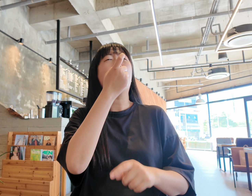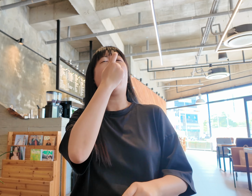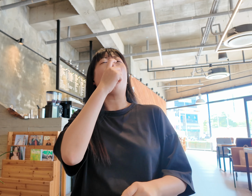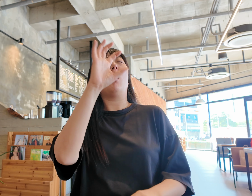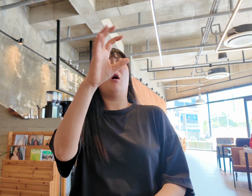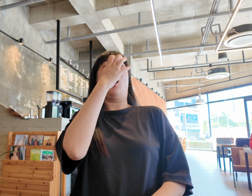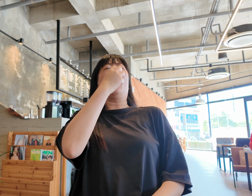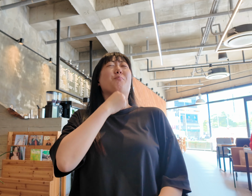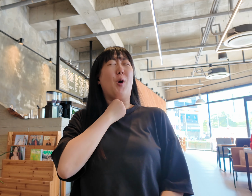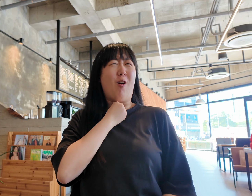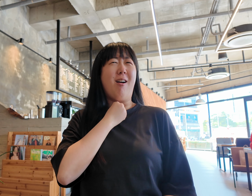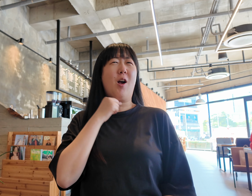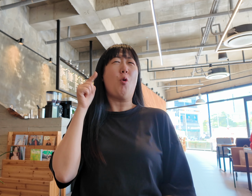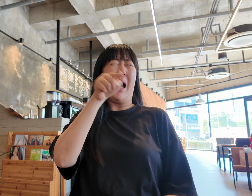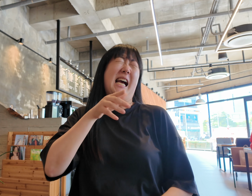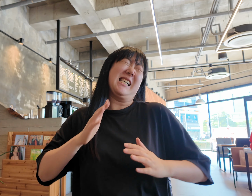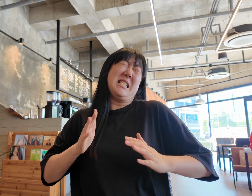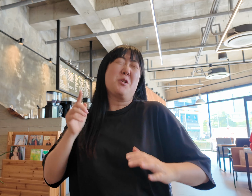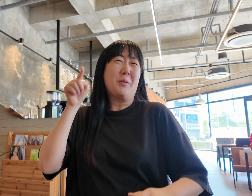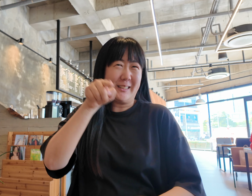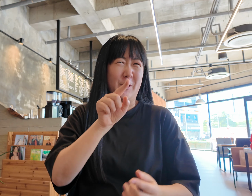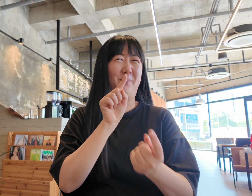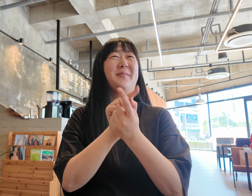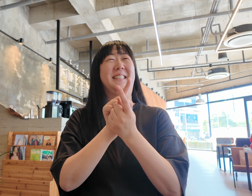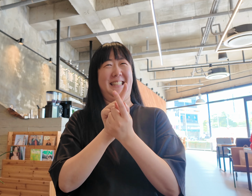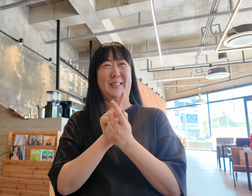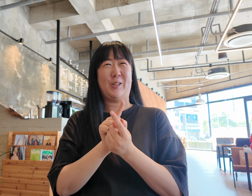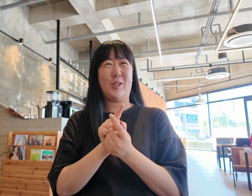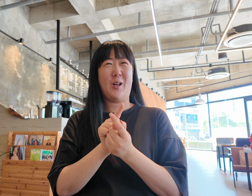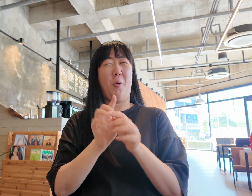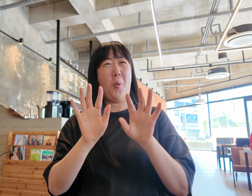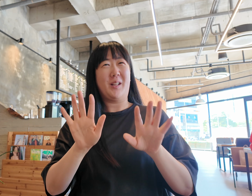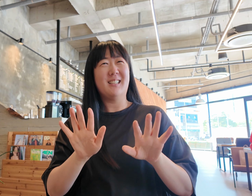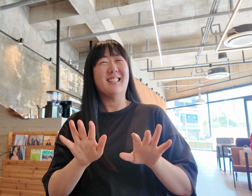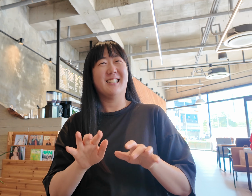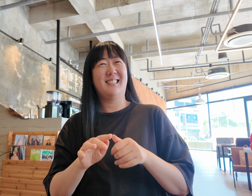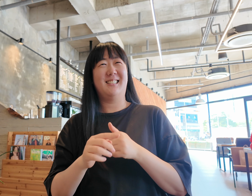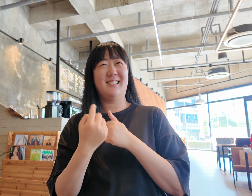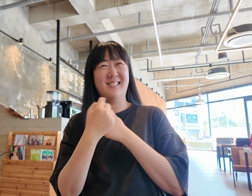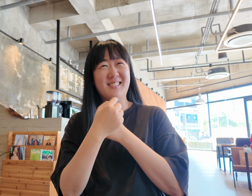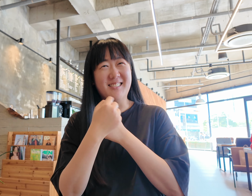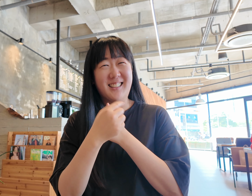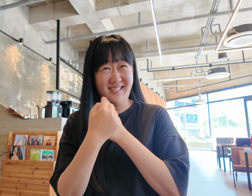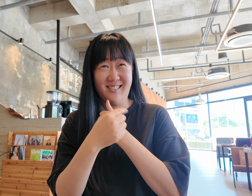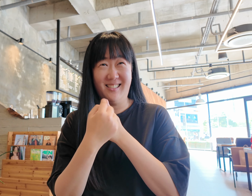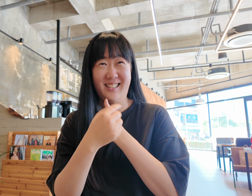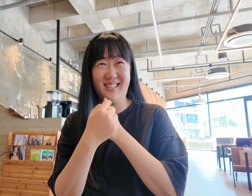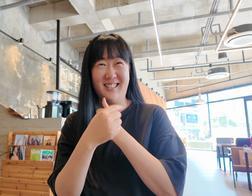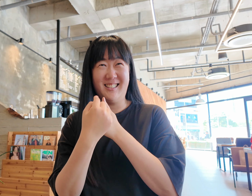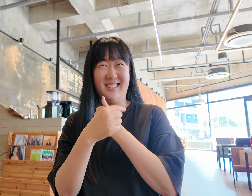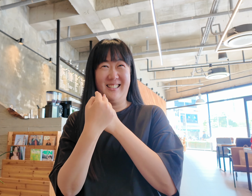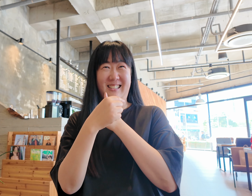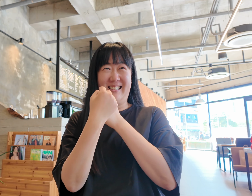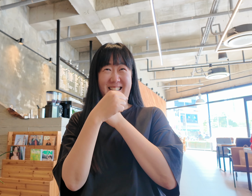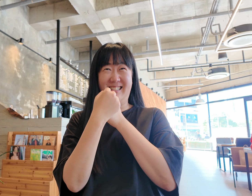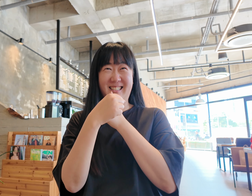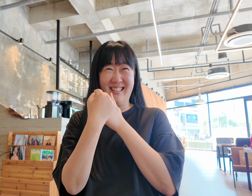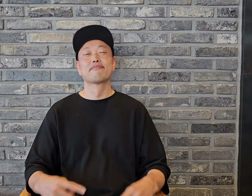Vaya, lo aprendí. Tenía muchas ganas de probarlo así, así que corrí y lo conocí. Por favor enséñame bien hoy jaja.